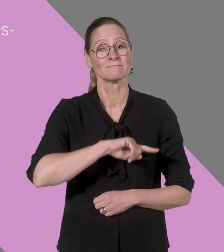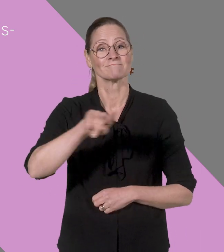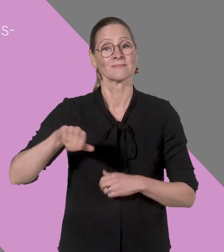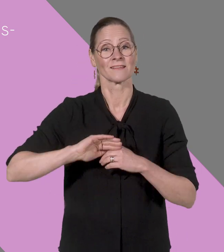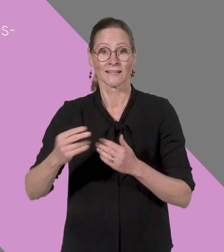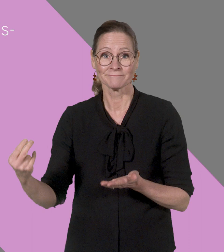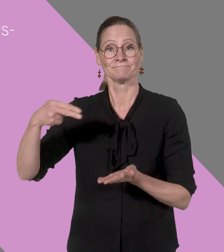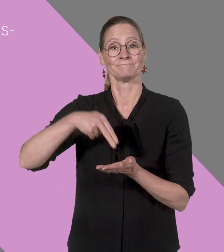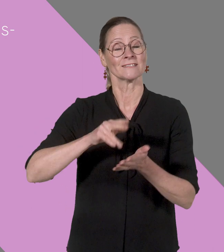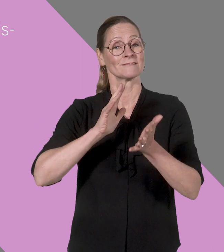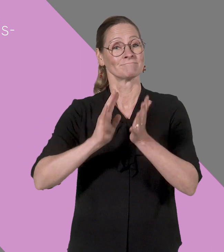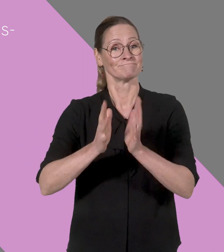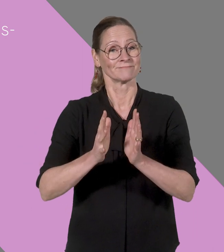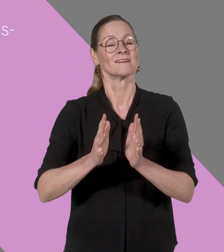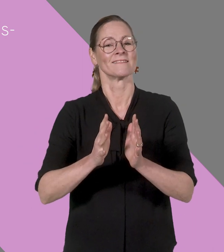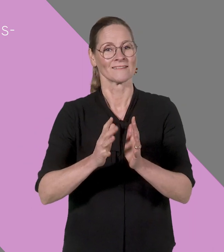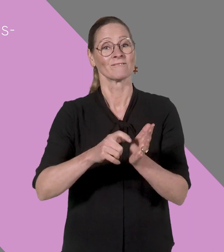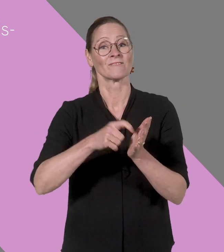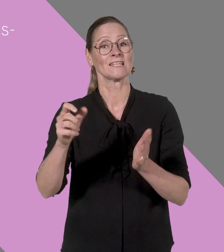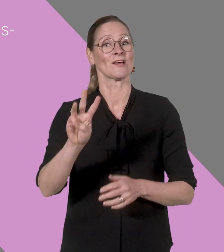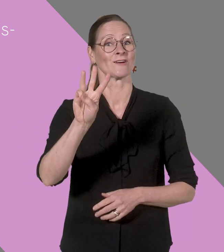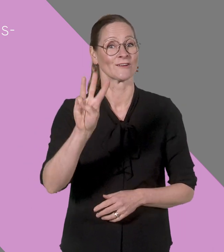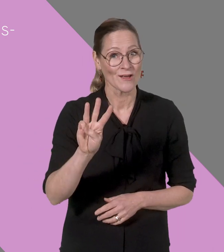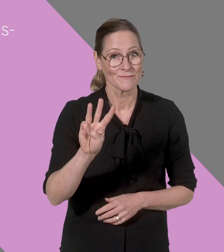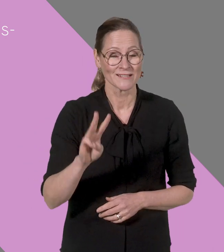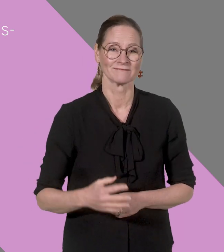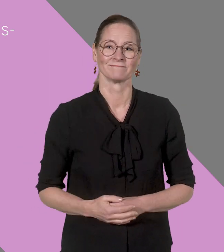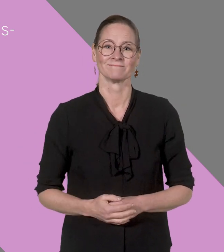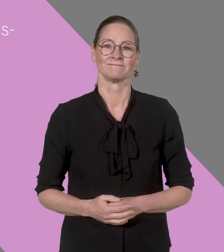Palaamme ruutuun taas viikolla 3.